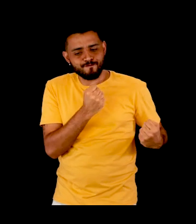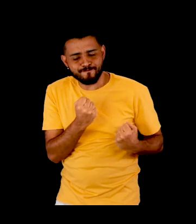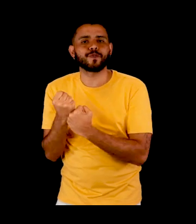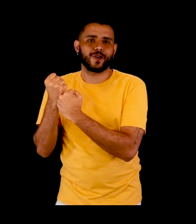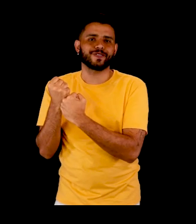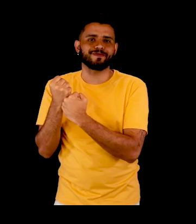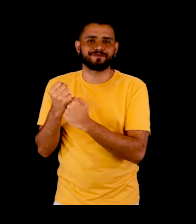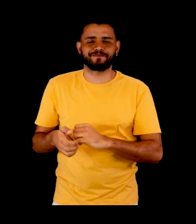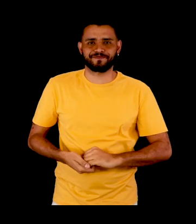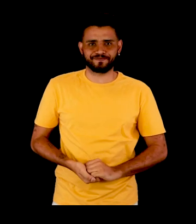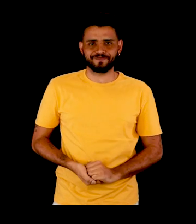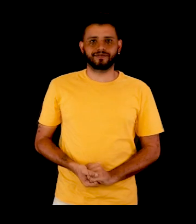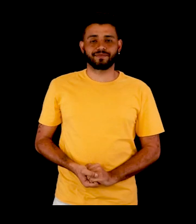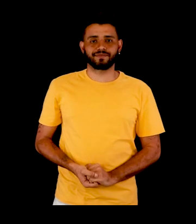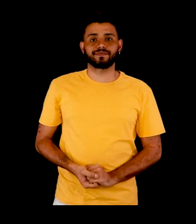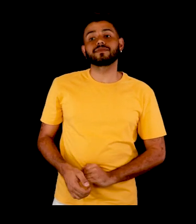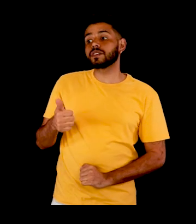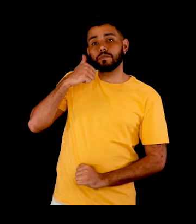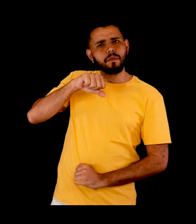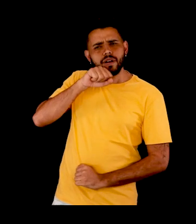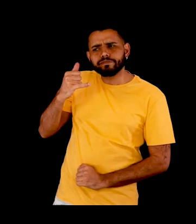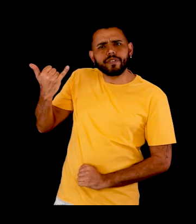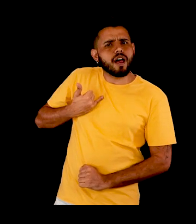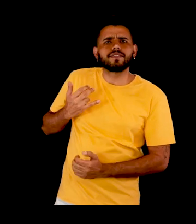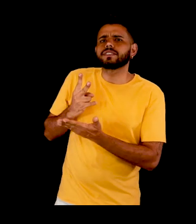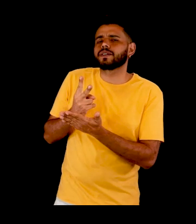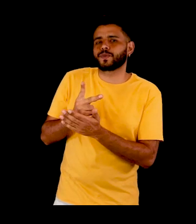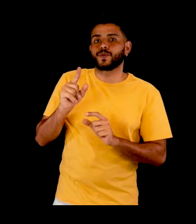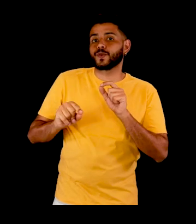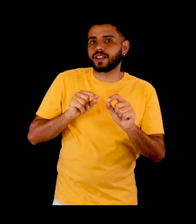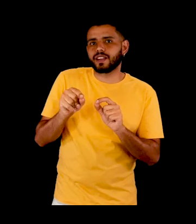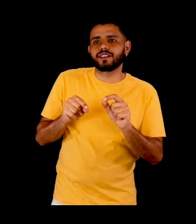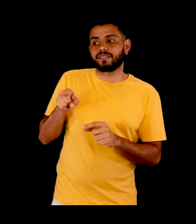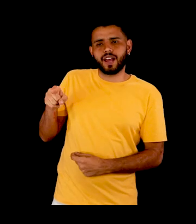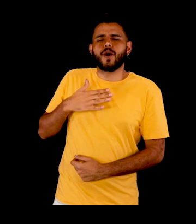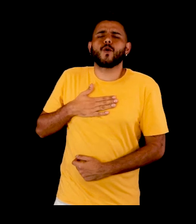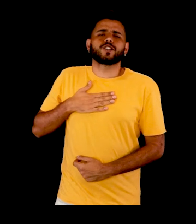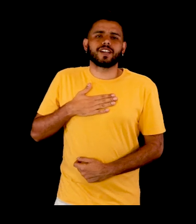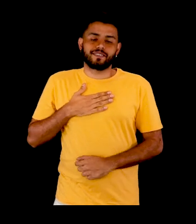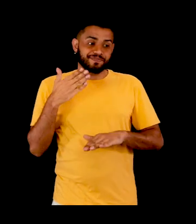que uma das coisas que ela mais gostava era ir à casa do meu avô e sentar no seu escritório.